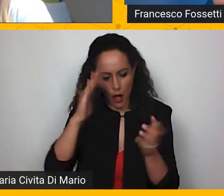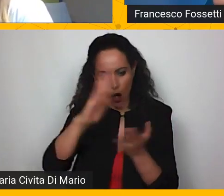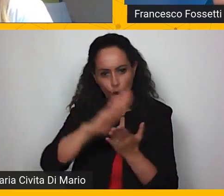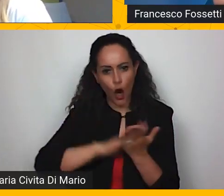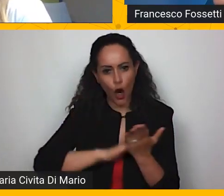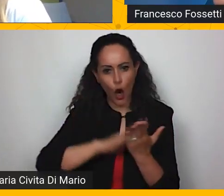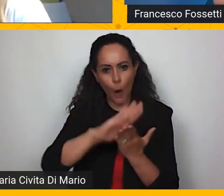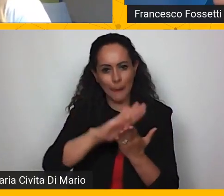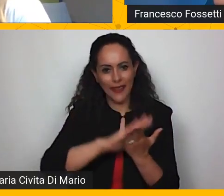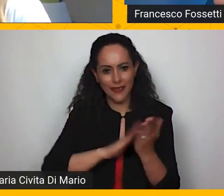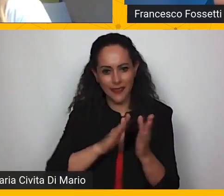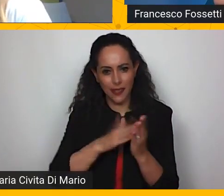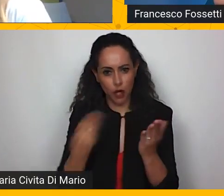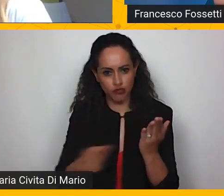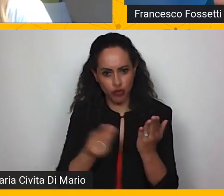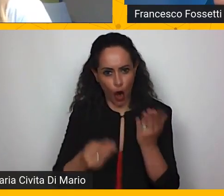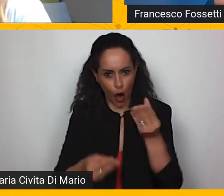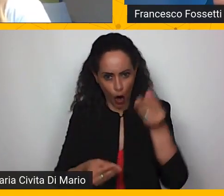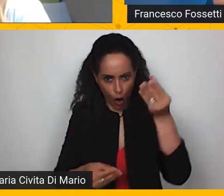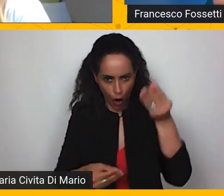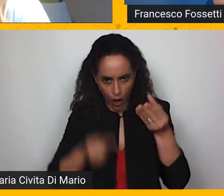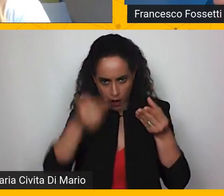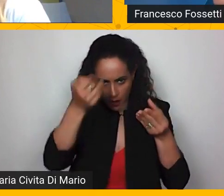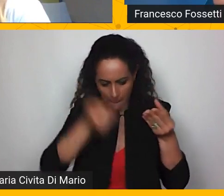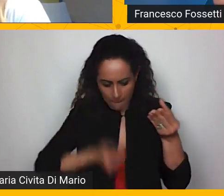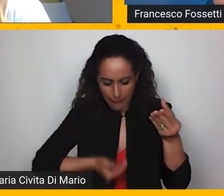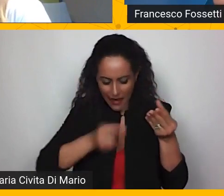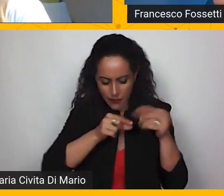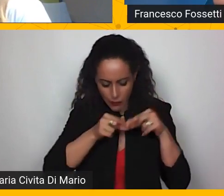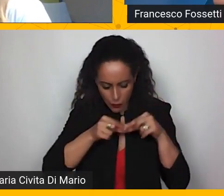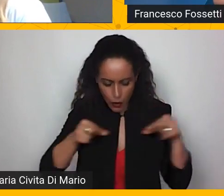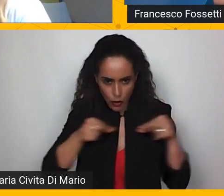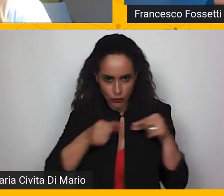copertine dei giochi che si